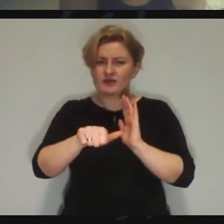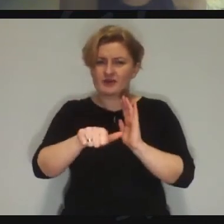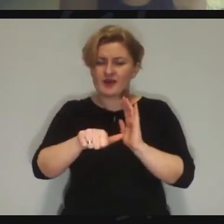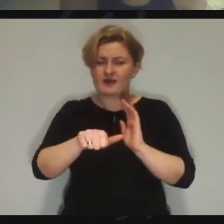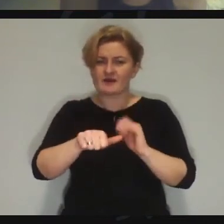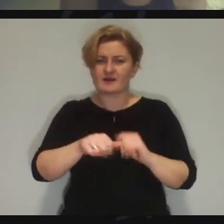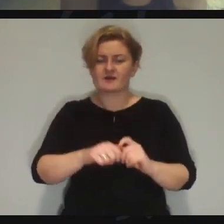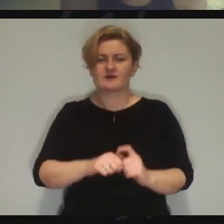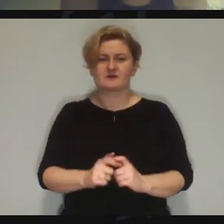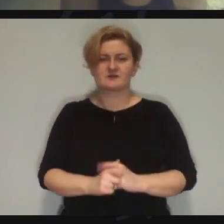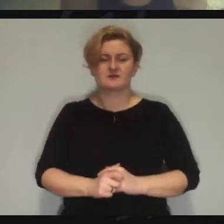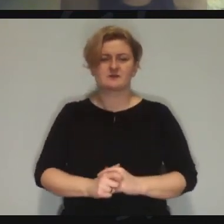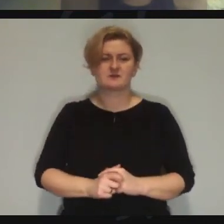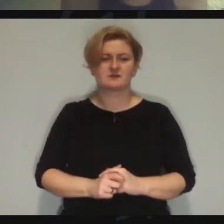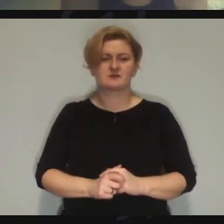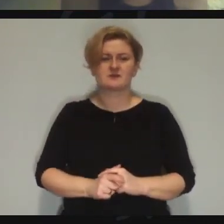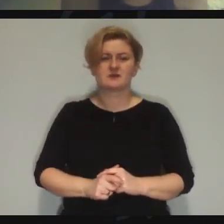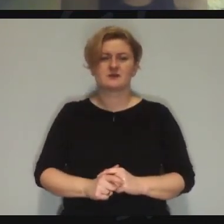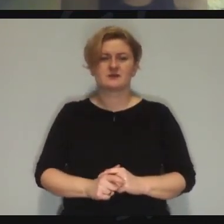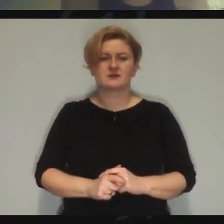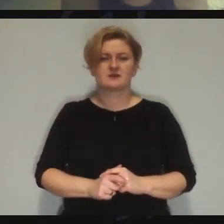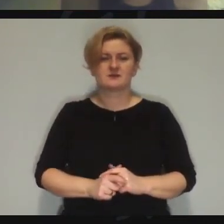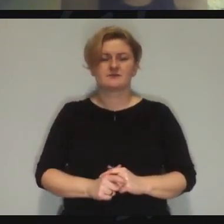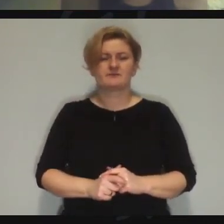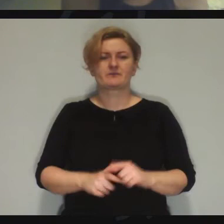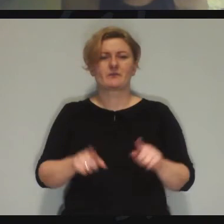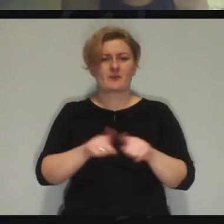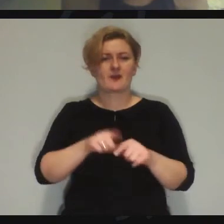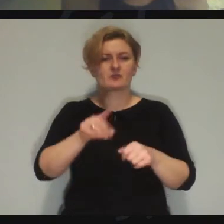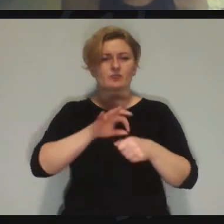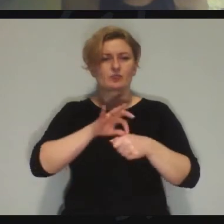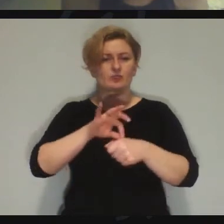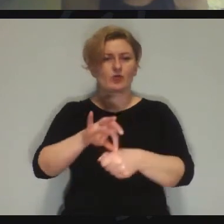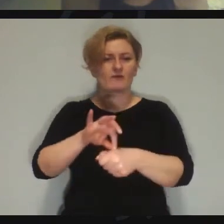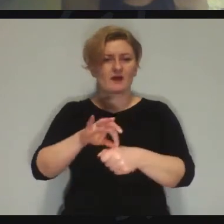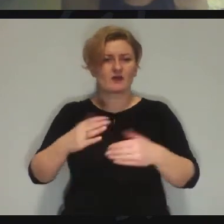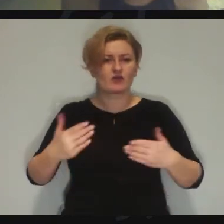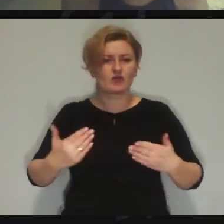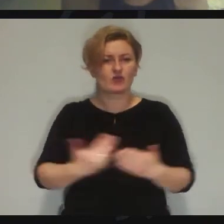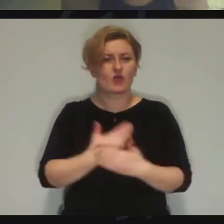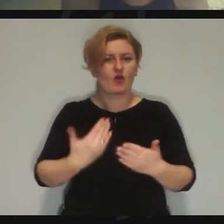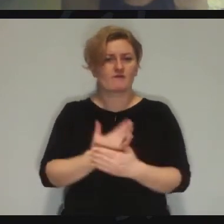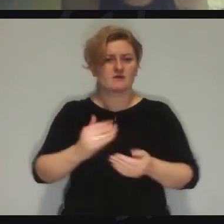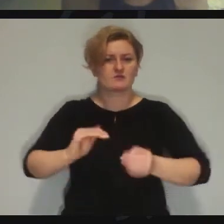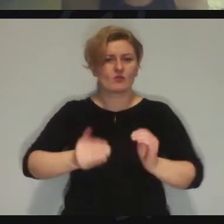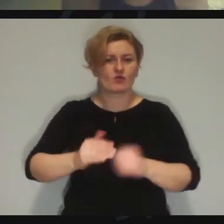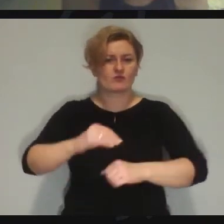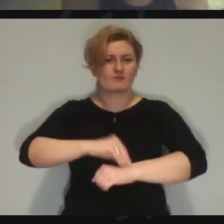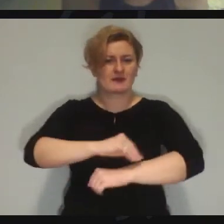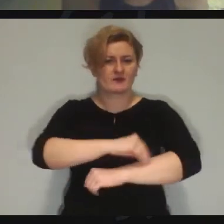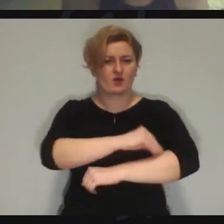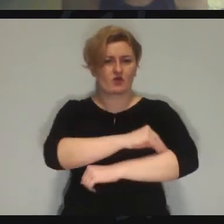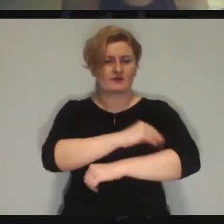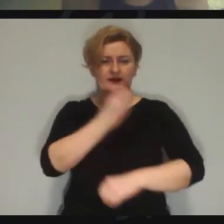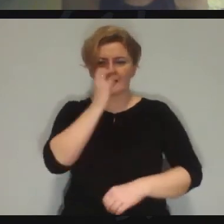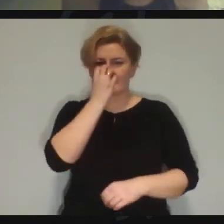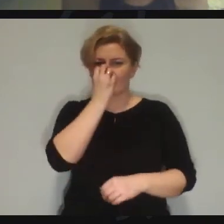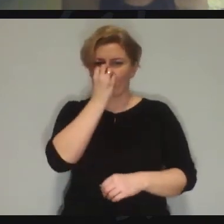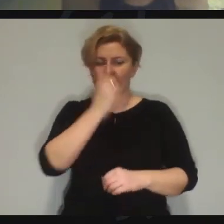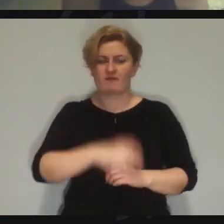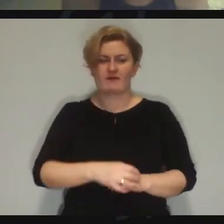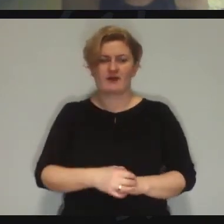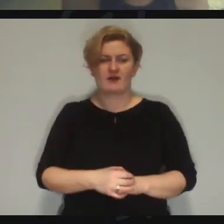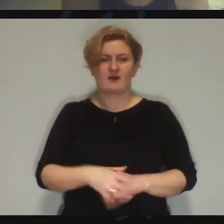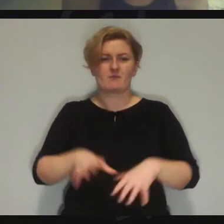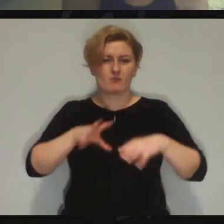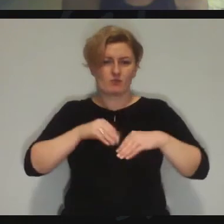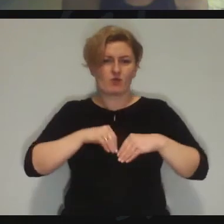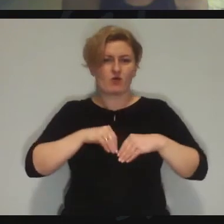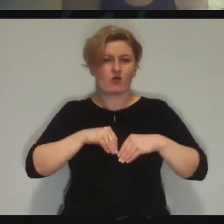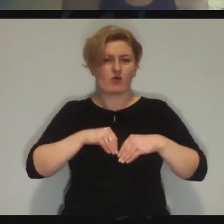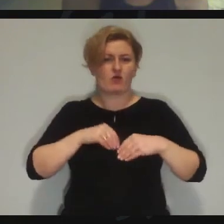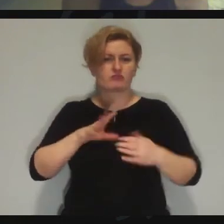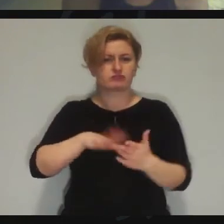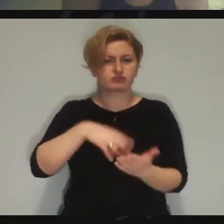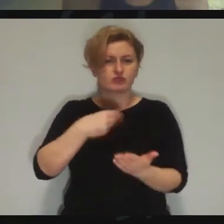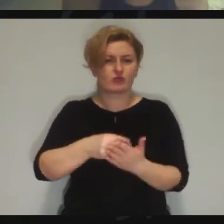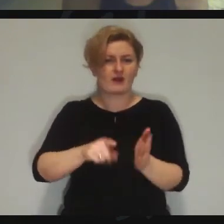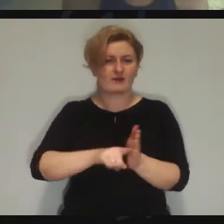Prowadzicie też dużo nowatorskich działań cyrkowych, które mogą być przykładem dla innych.